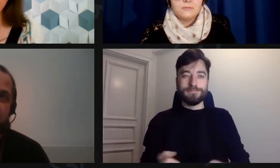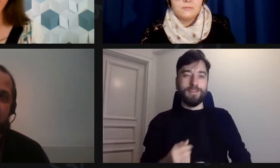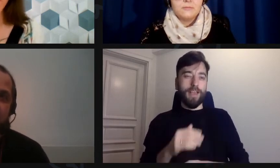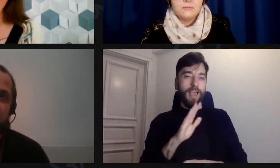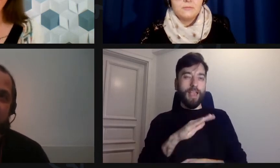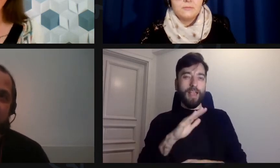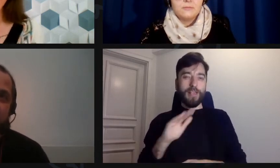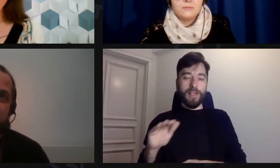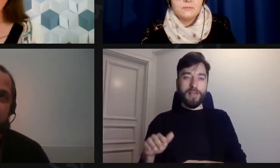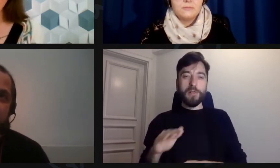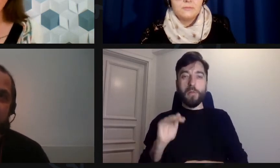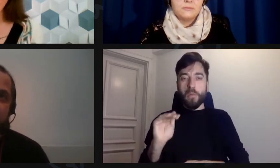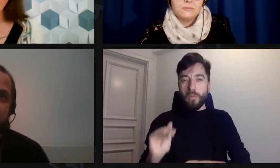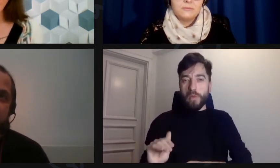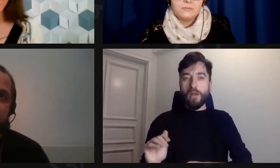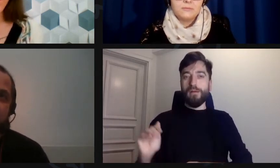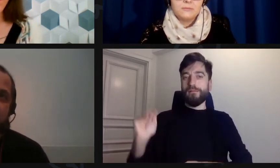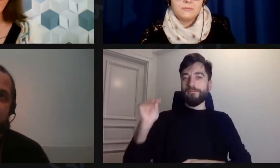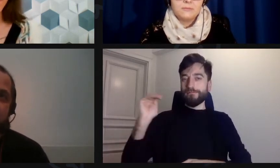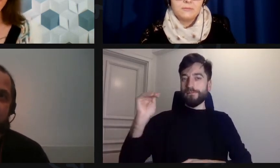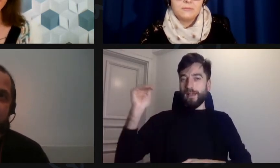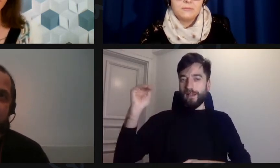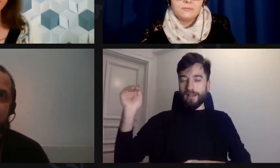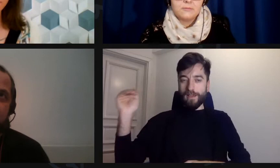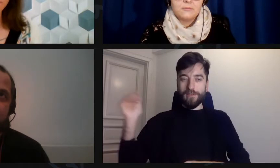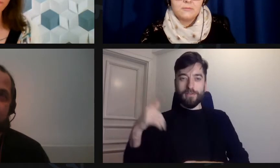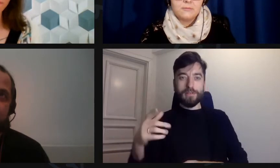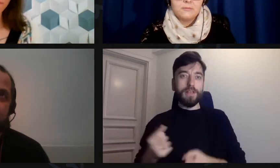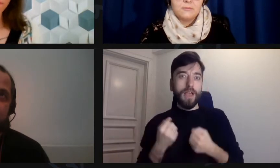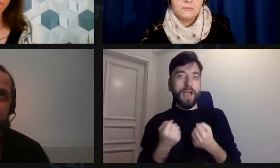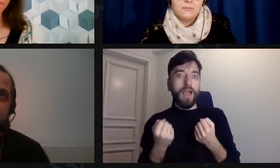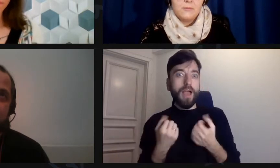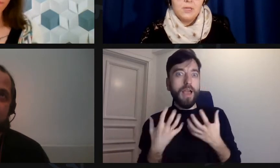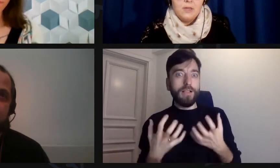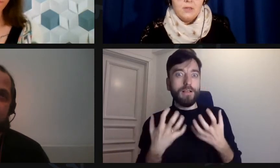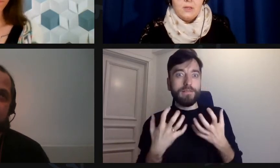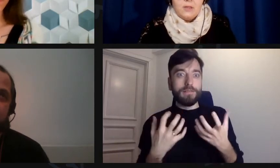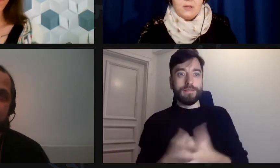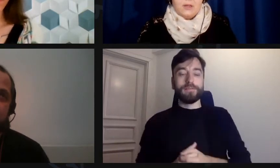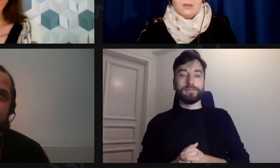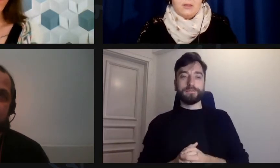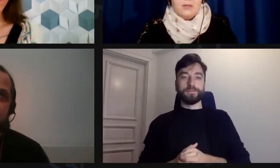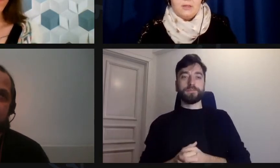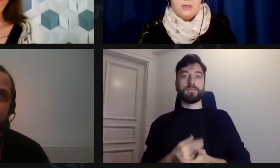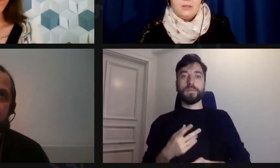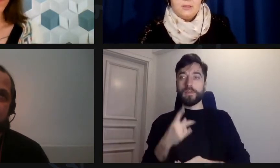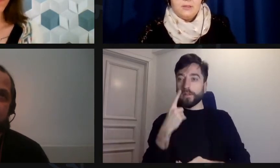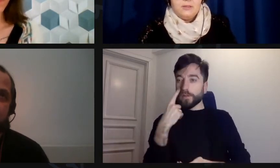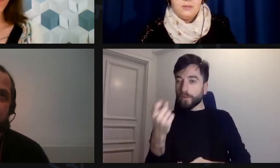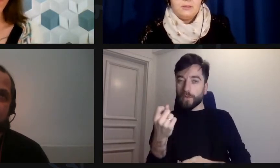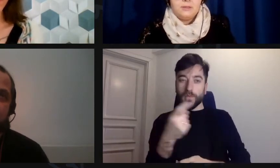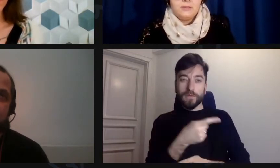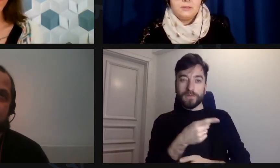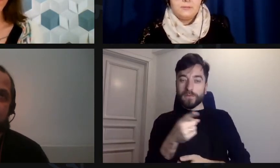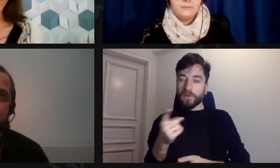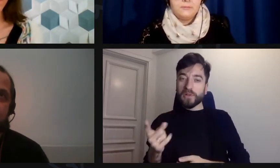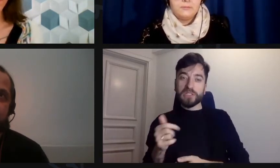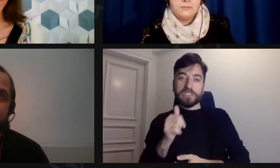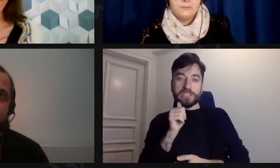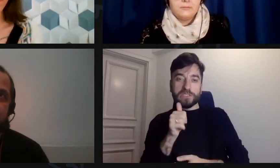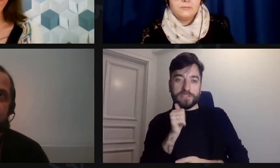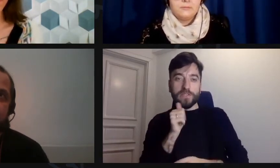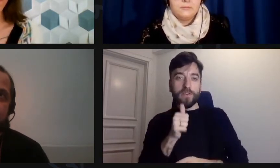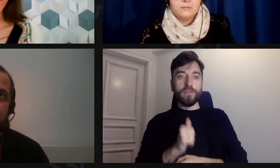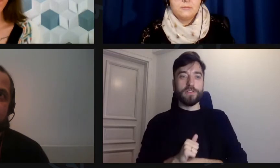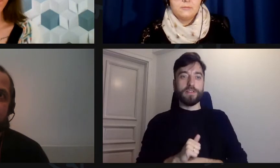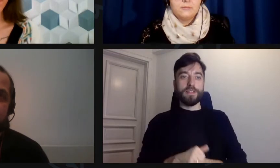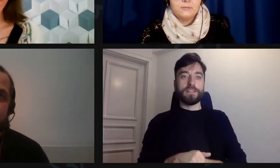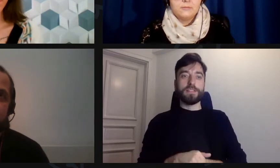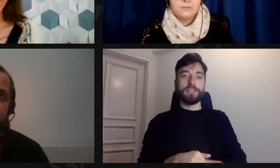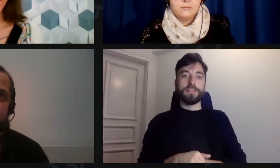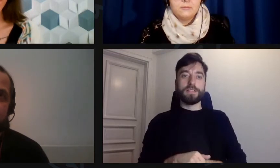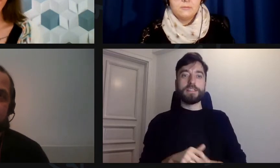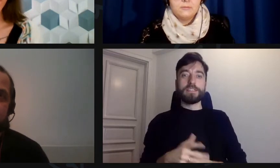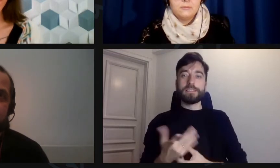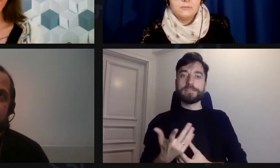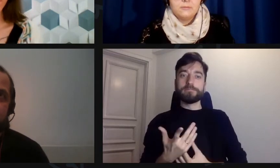Widzę ich zaangażowanie, dostrzegam to, że one na co dzień mogą się zmierzyć z tym,